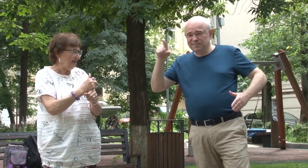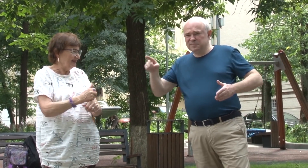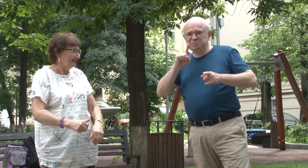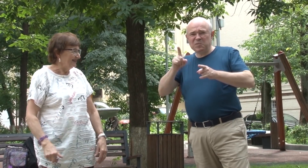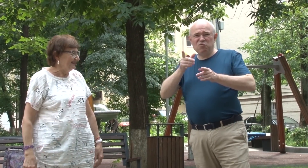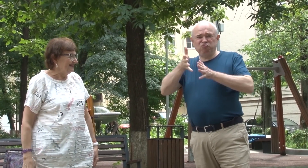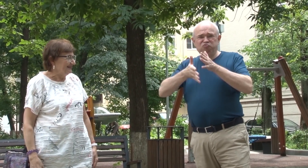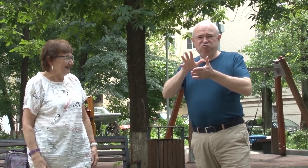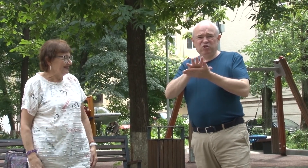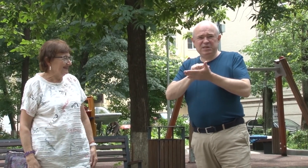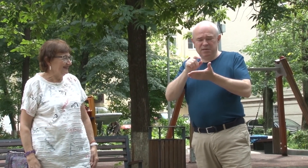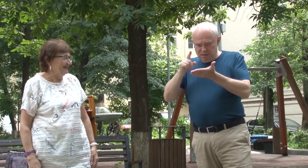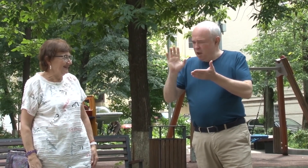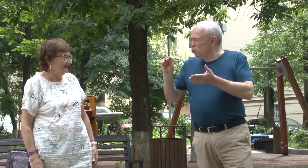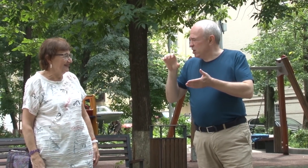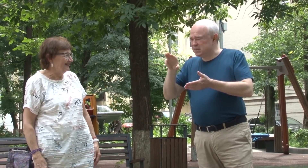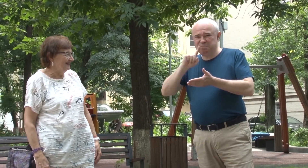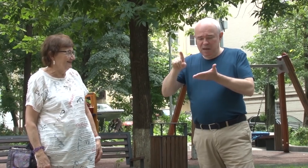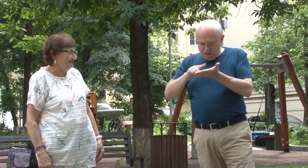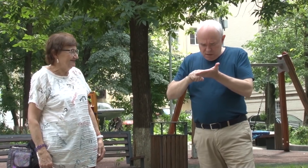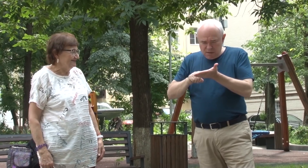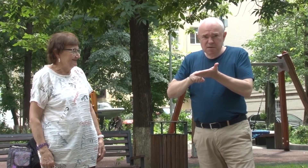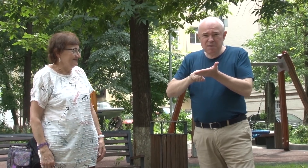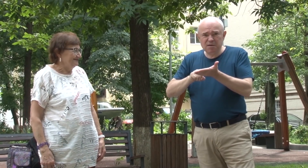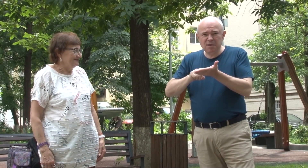Смотрите, какой жест! Размазываешь краску пальцем…